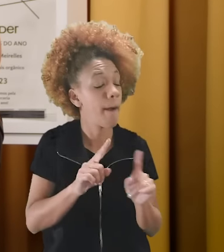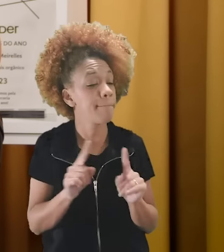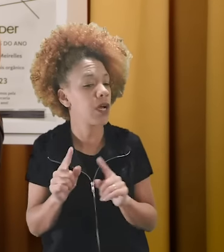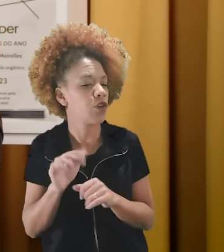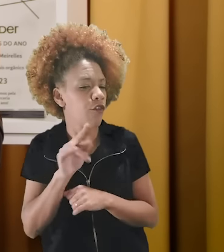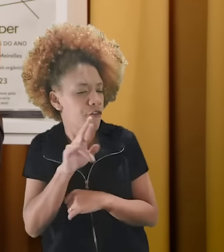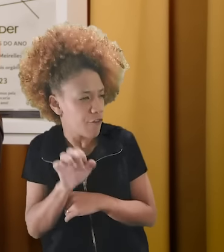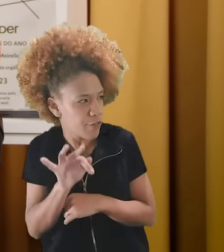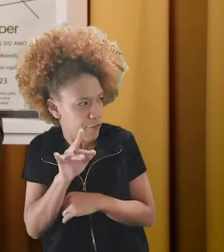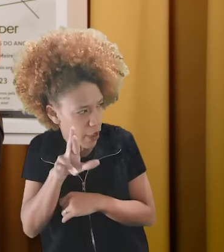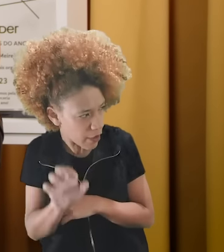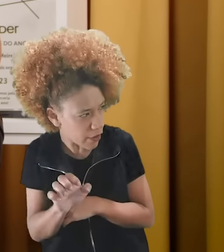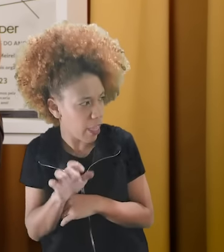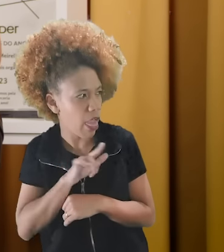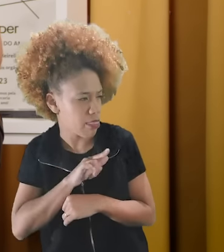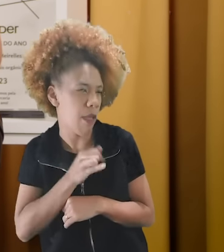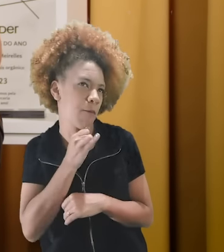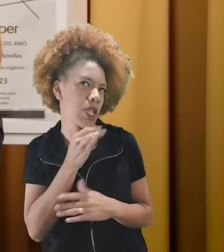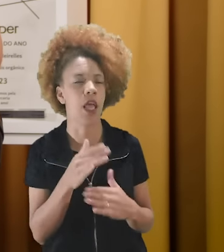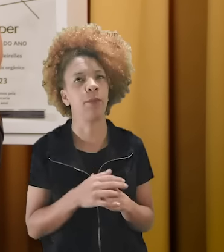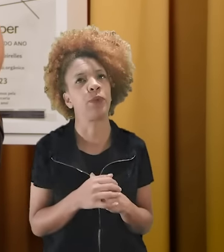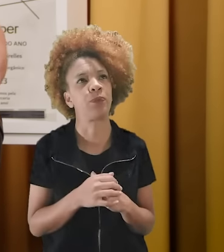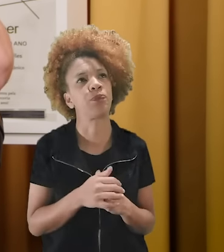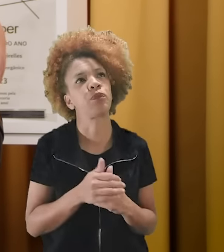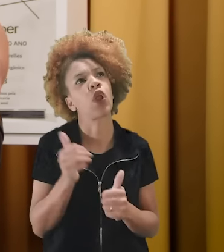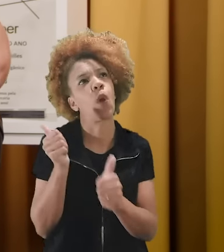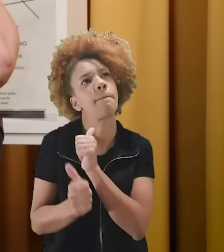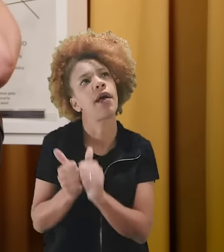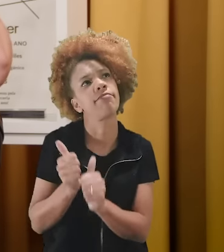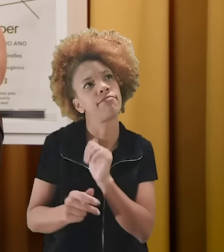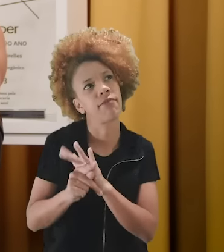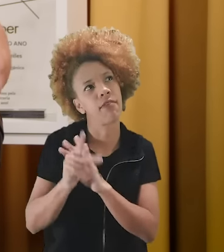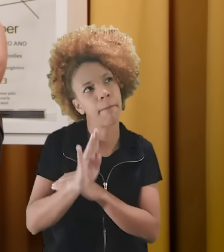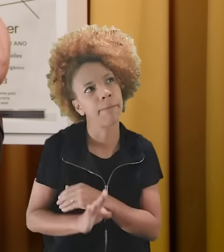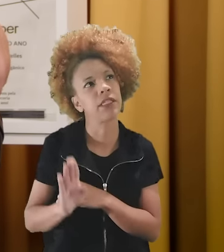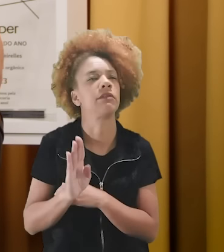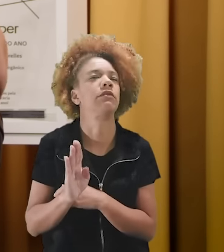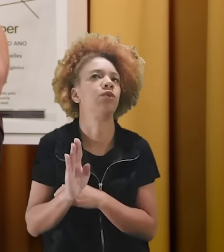ele joga free Fire existe existe assim tipo assim um atleta brasileiro de alta performance que ele